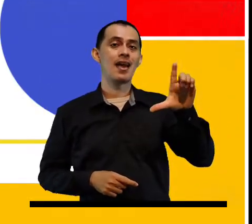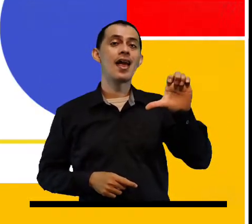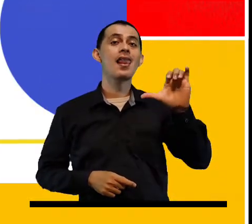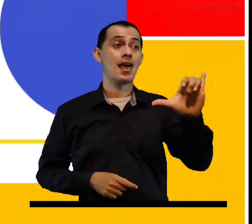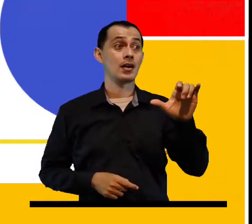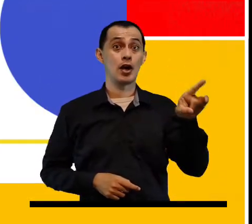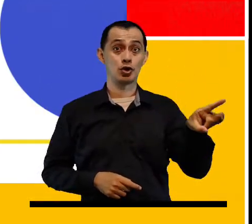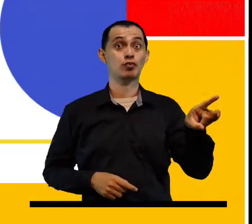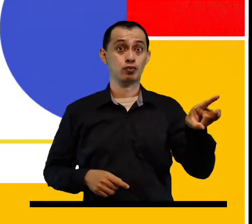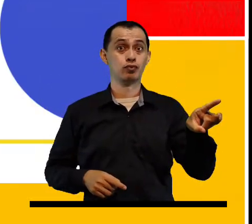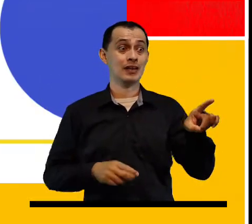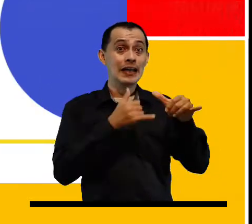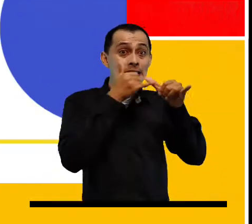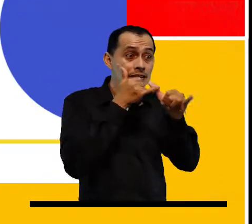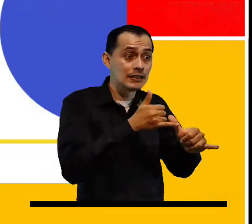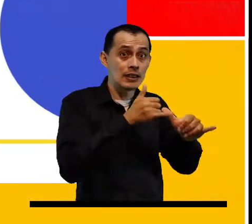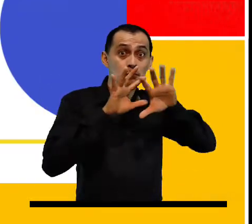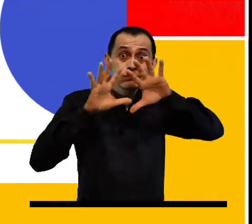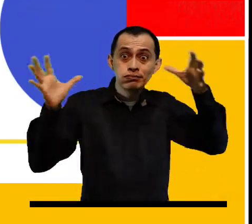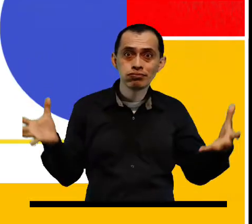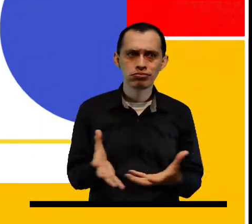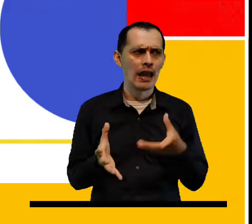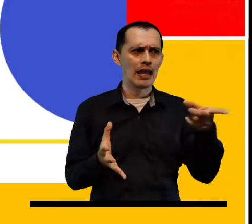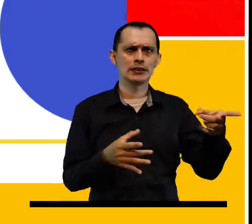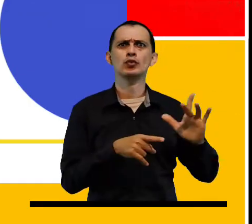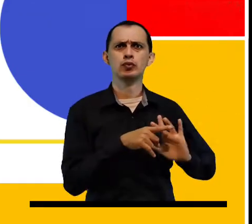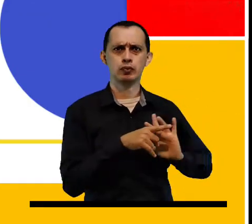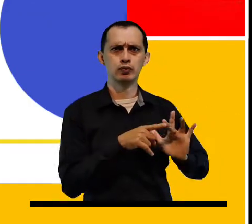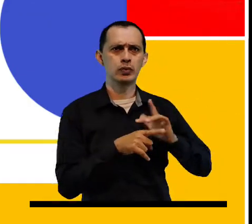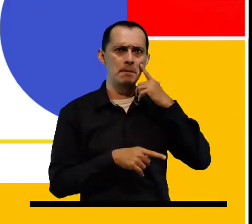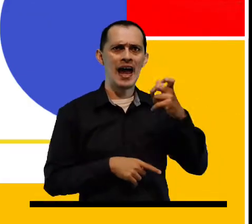dentro de sus utilidades la posibilidad de crear un perfil para los profesores e investigadores.